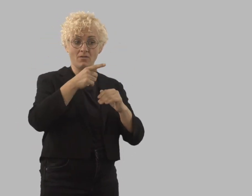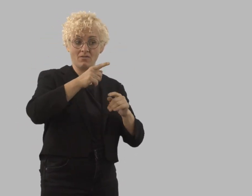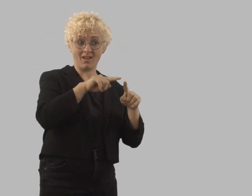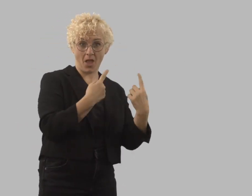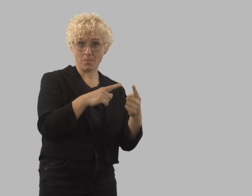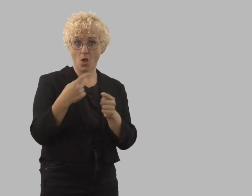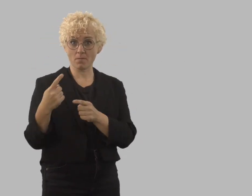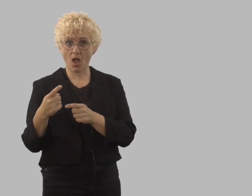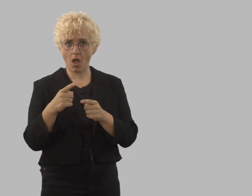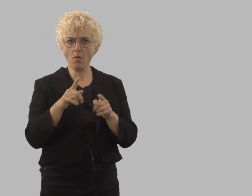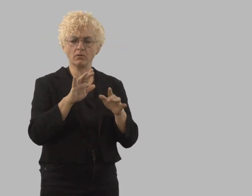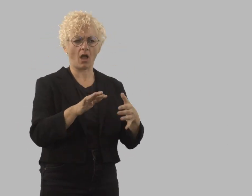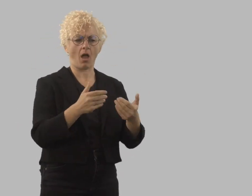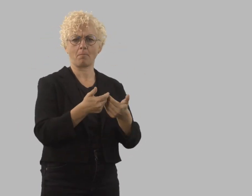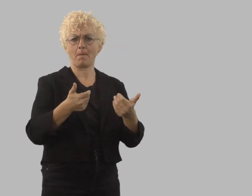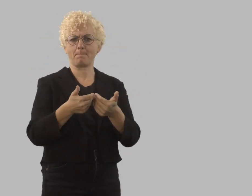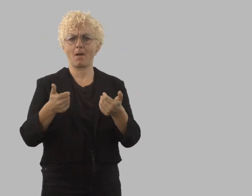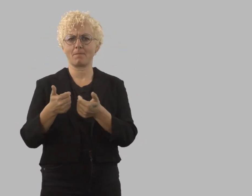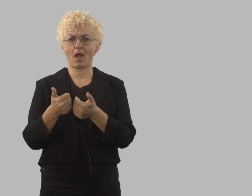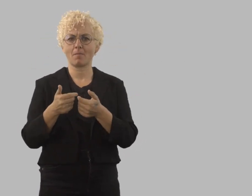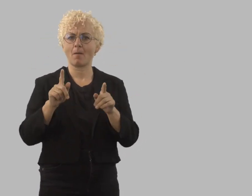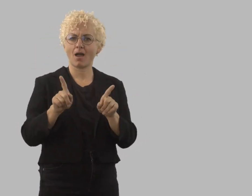und die miteinander verschränkt sind,